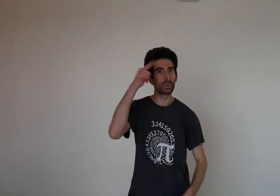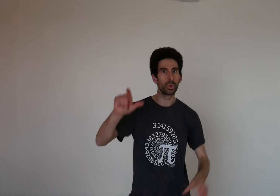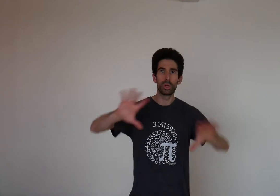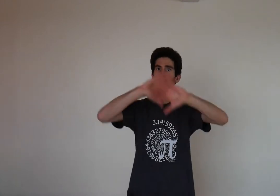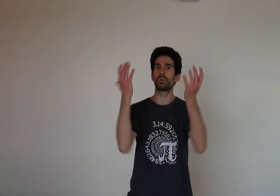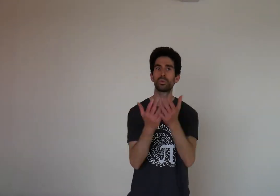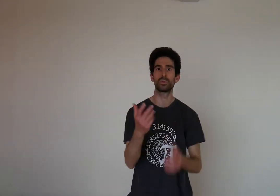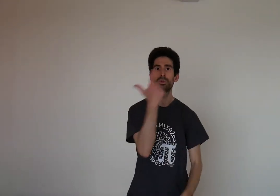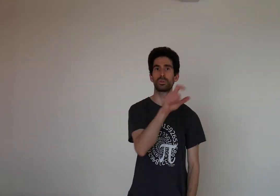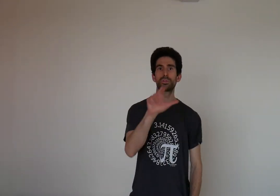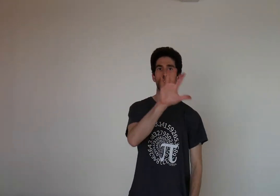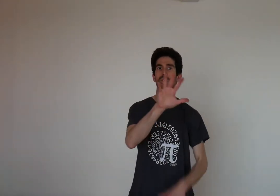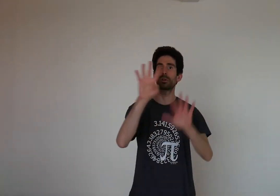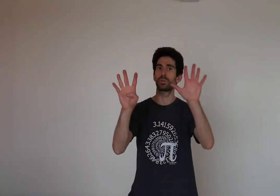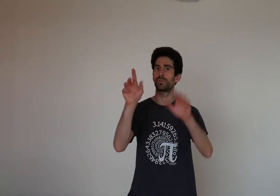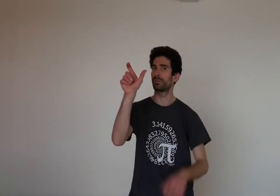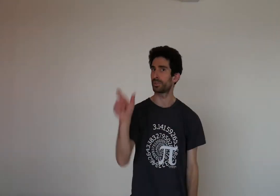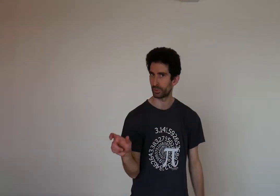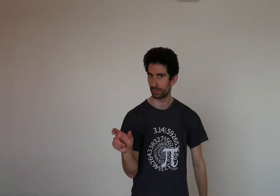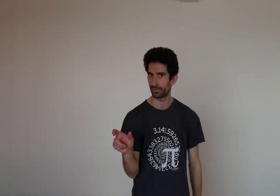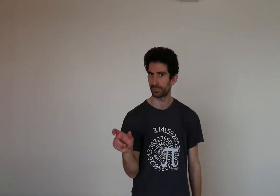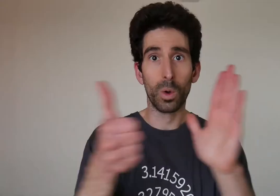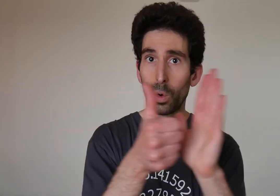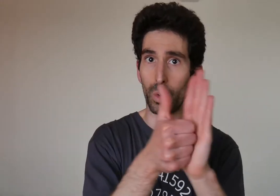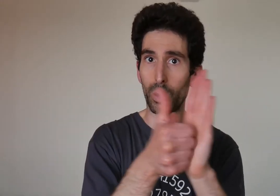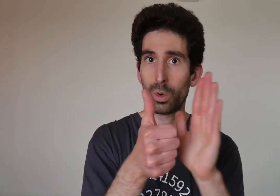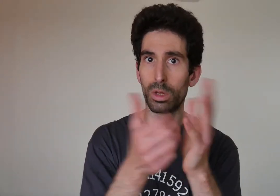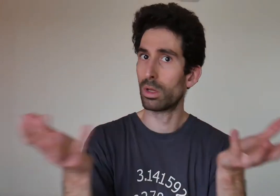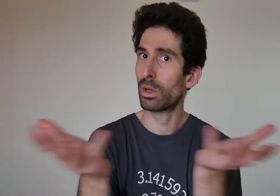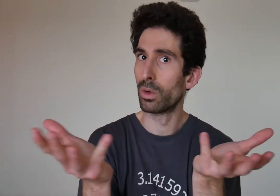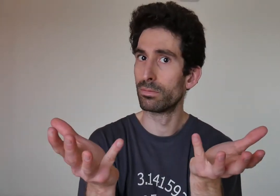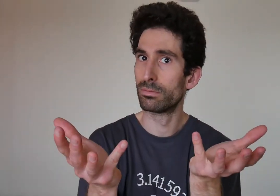il y a 259 égoutiers. Quel est leur rôle ?